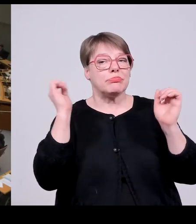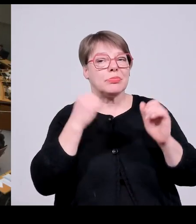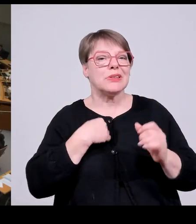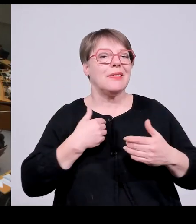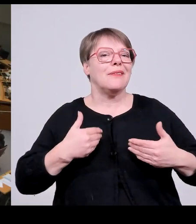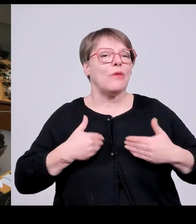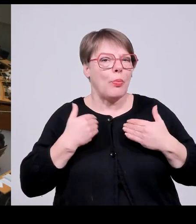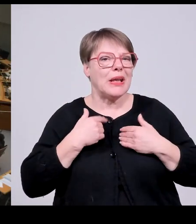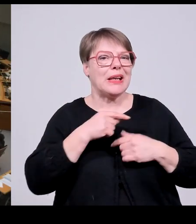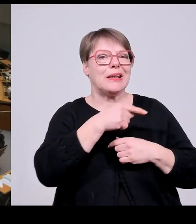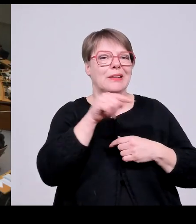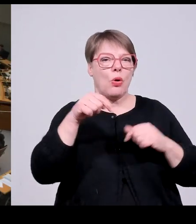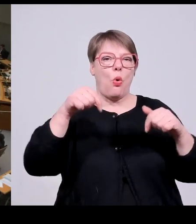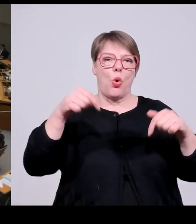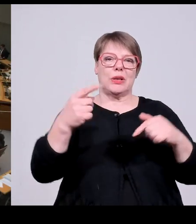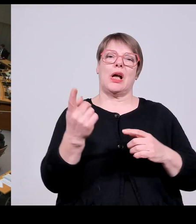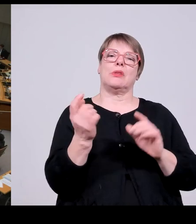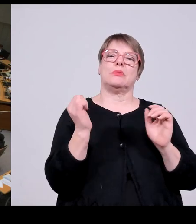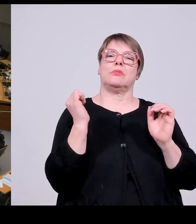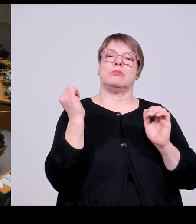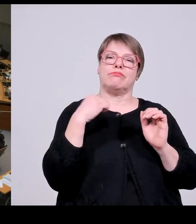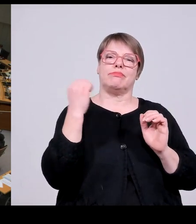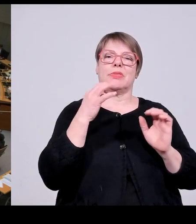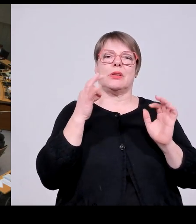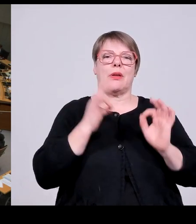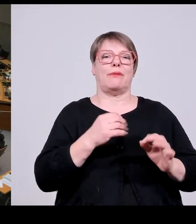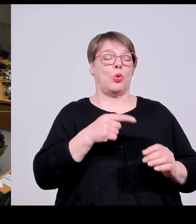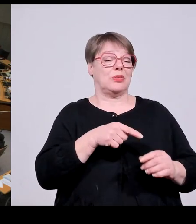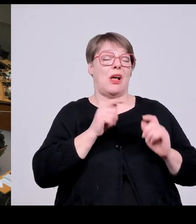Vielen Dank, Frau Kollegin. Für die AfD Fraktion hat der Abgeordnete Brussek das Wor.